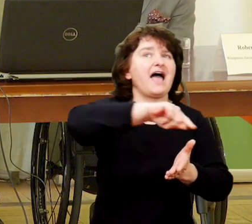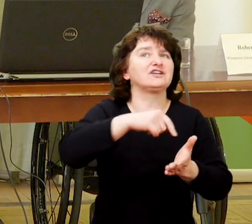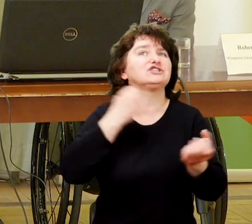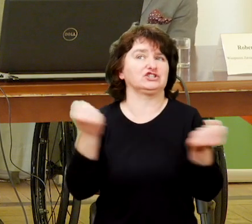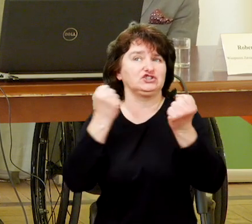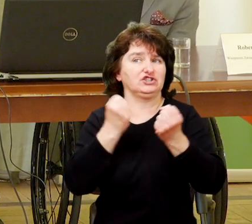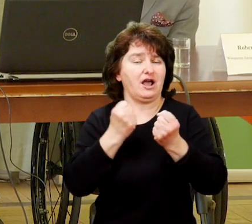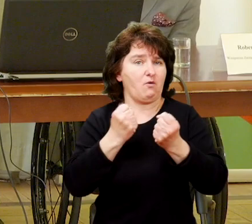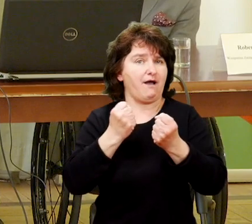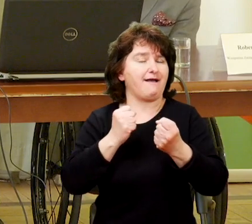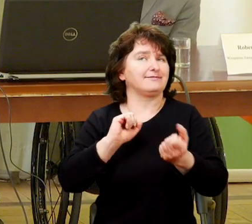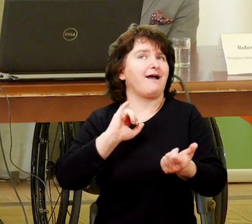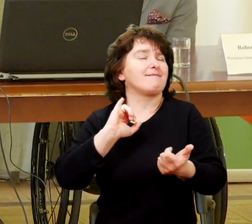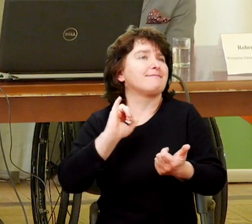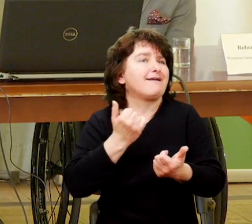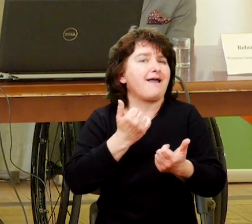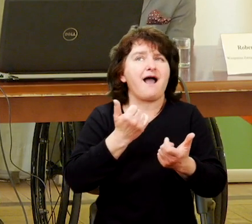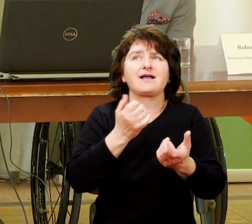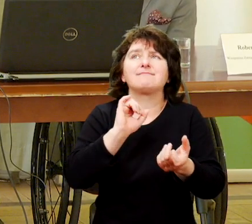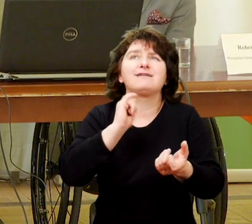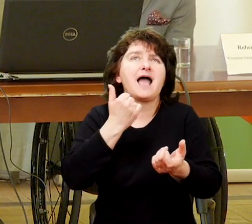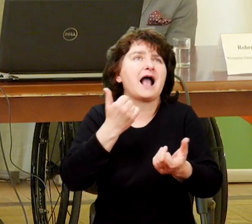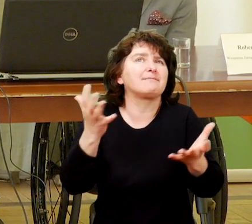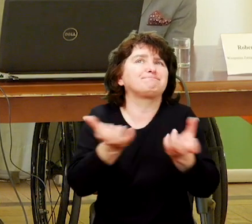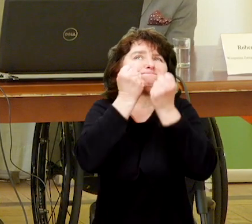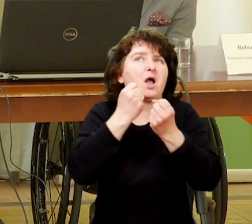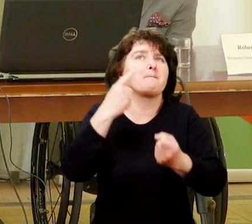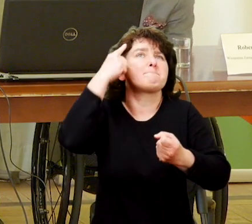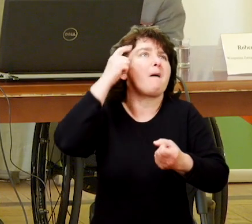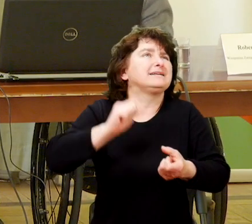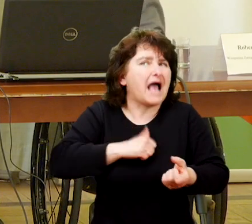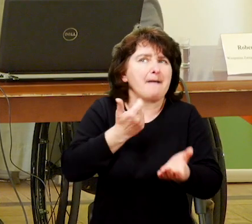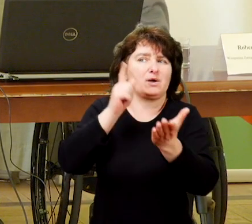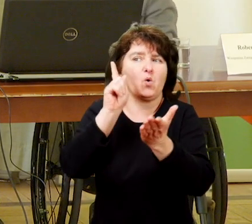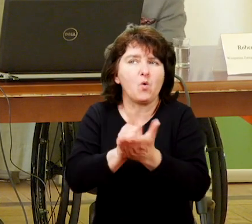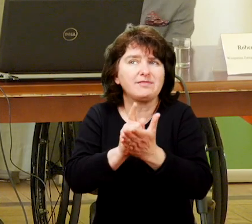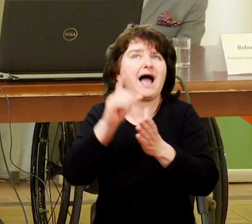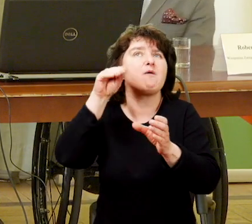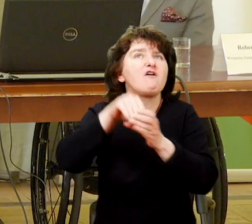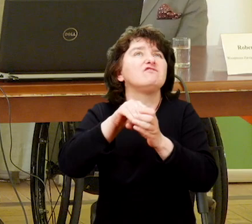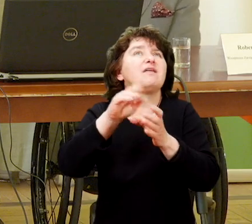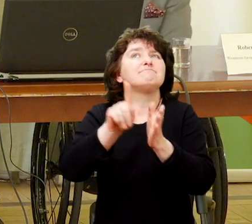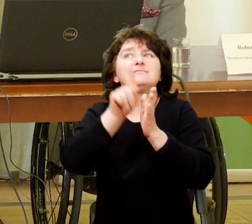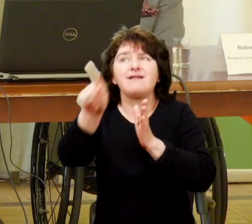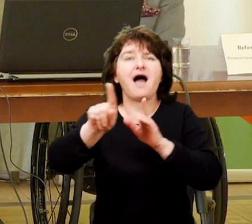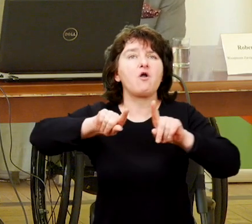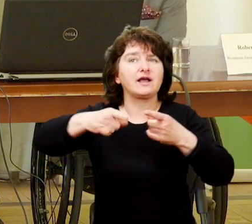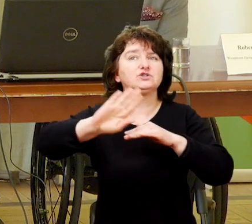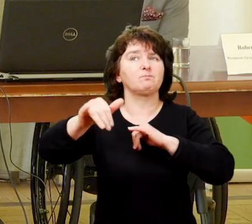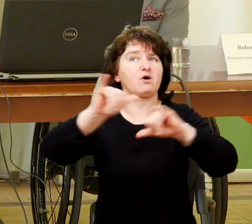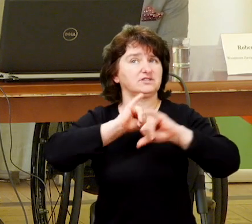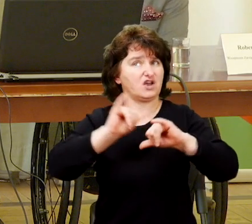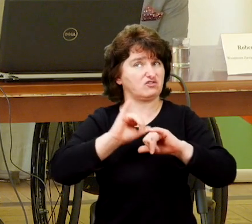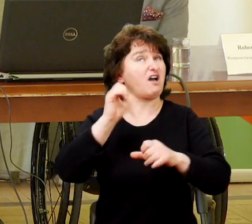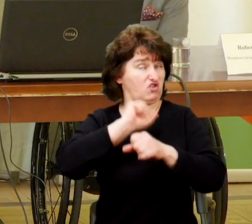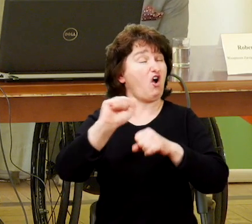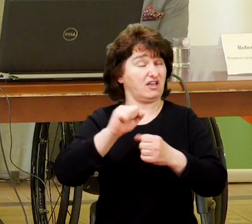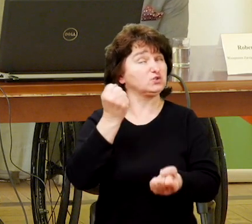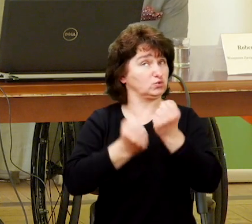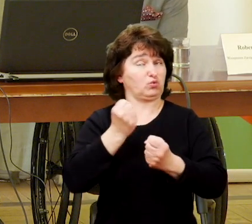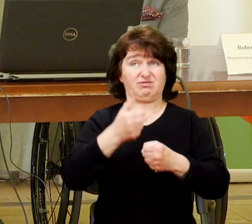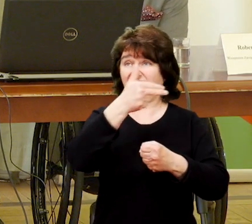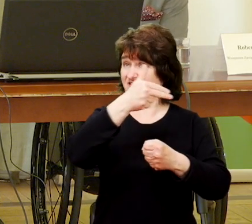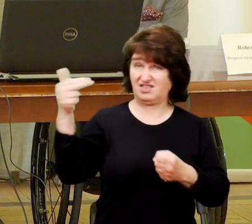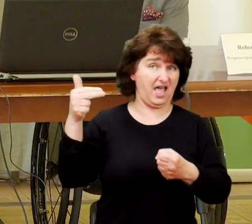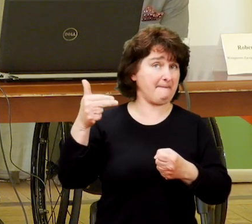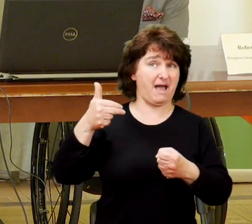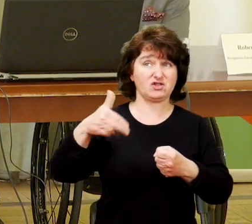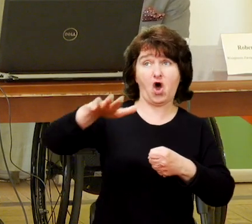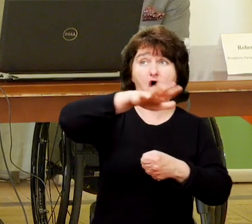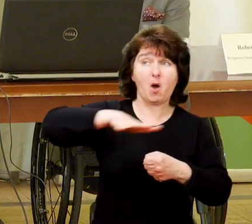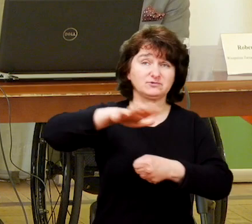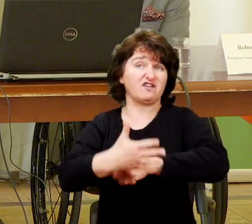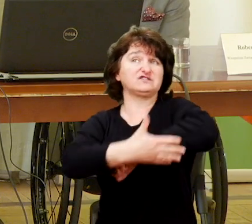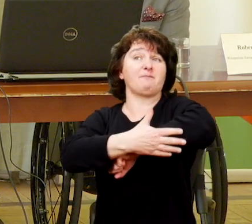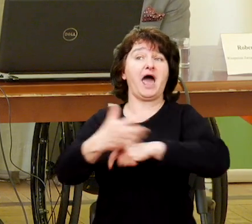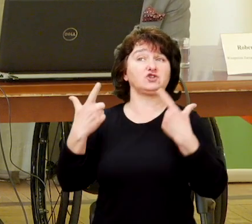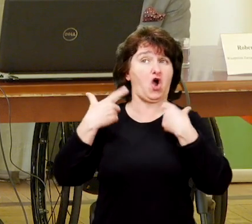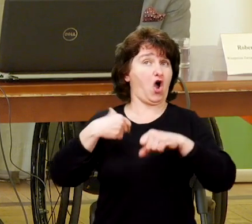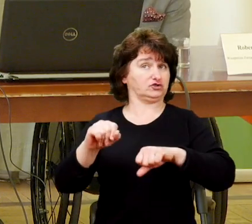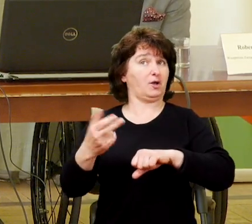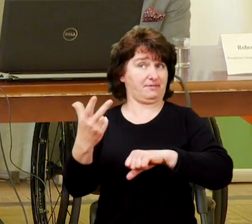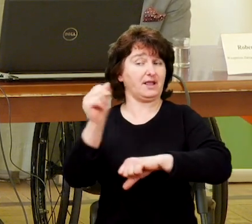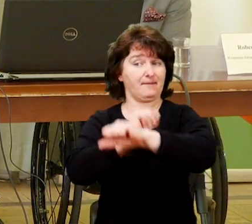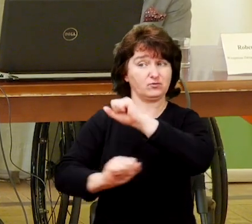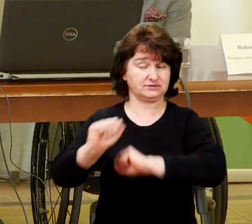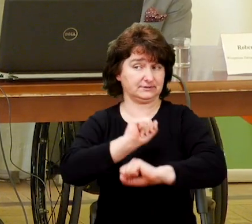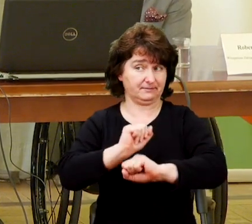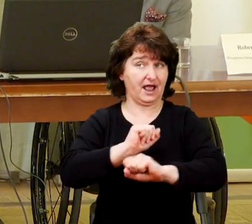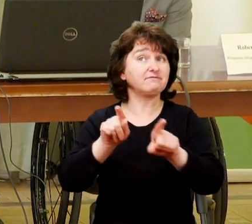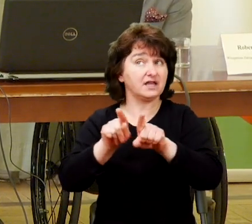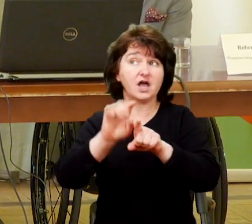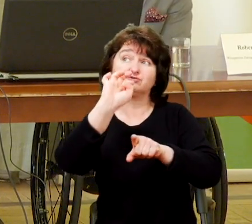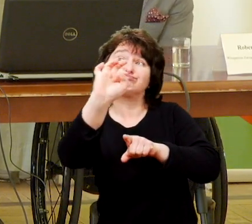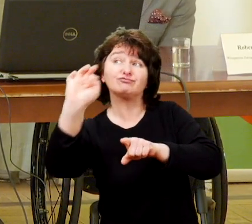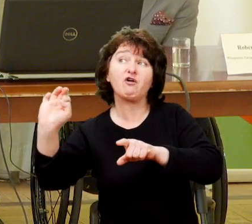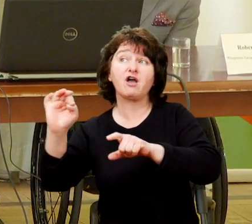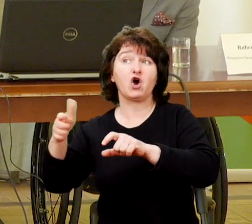Co jest pomysłem na sukces w działalności organizacji pozarządowej na tak trudnym polu, jakim jest wsparcie osób niepełnosprawnych i ich rodzin.